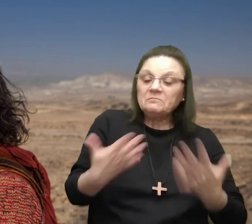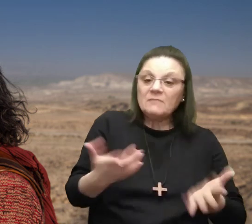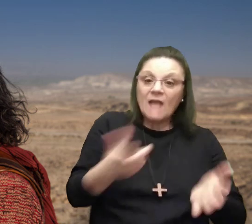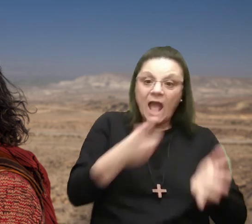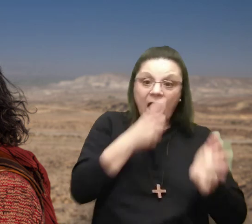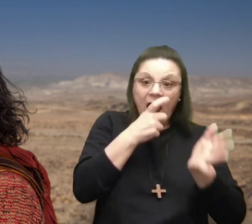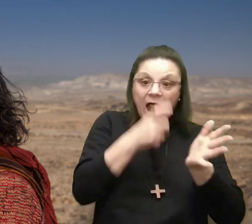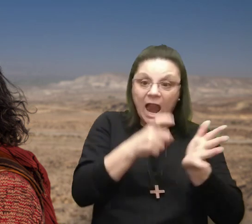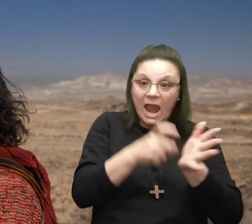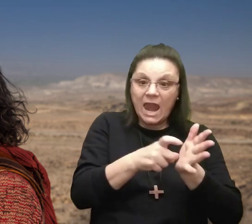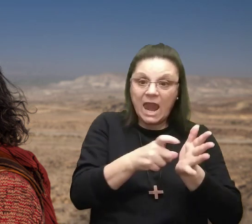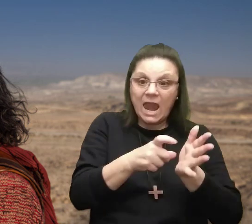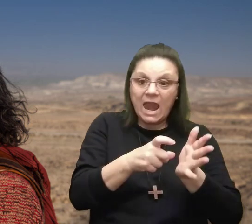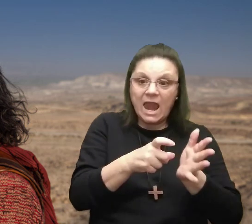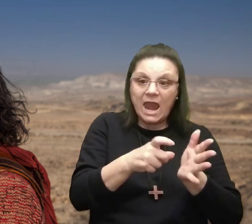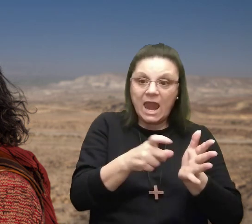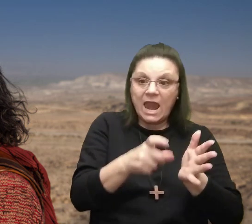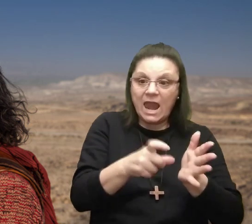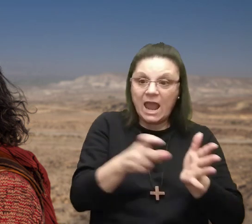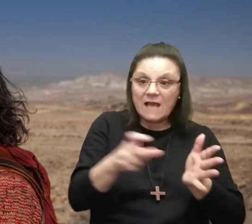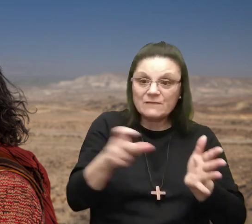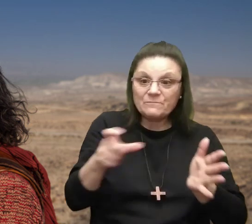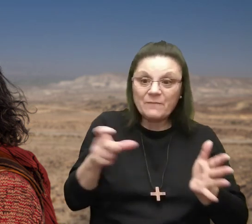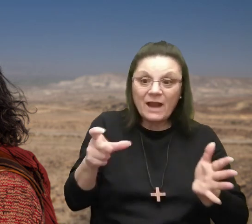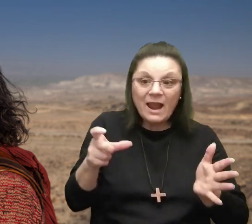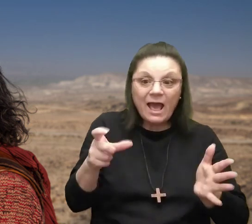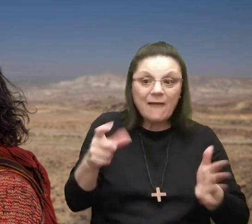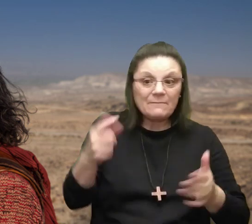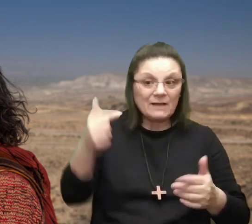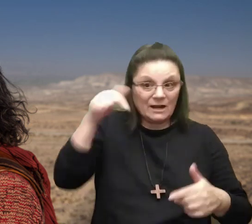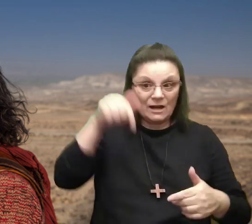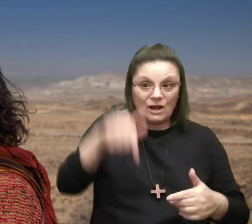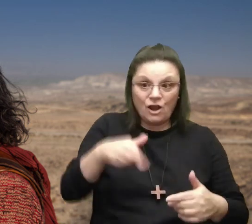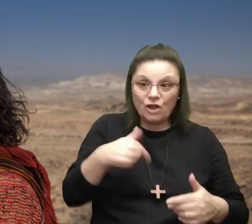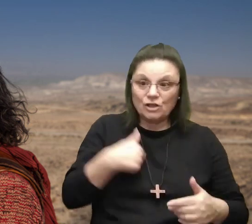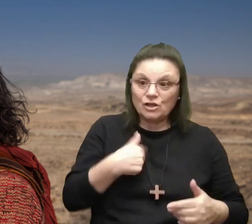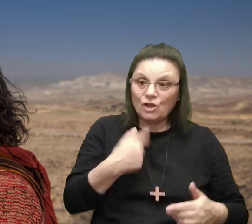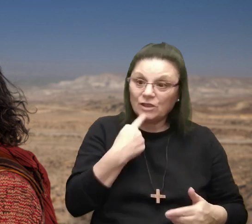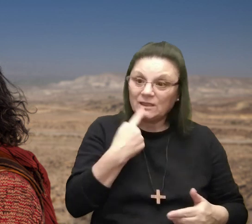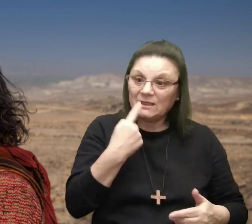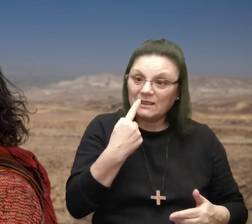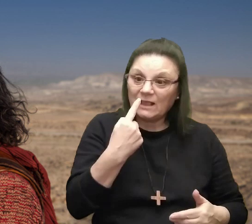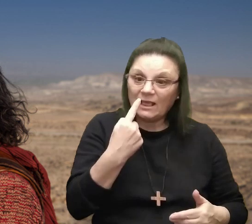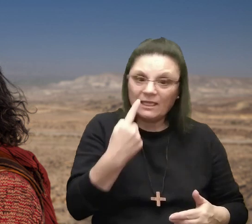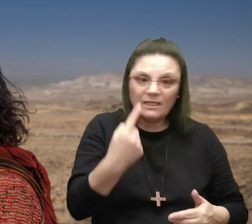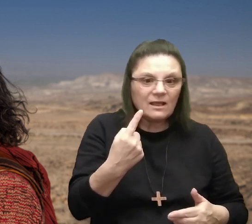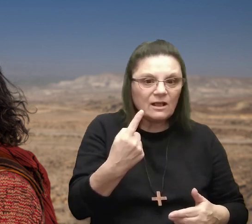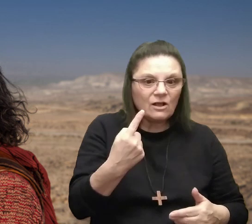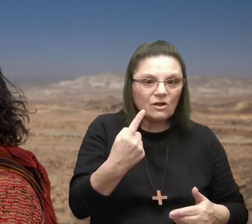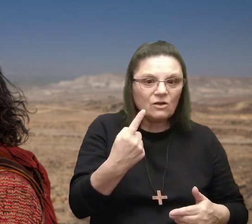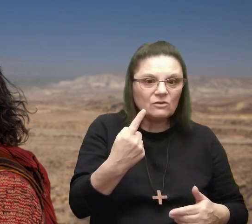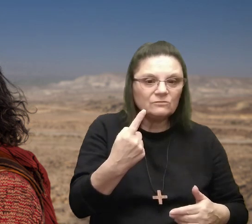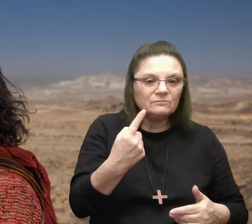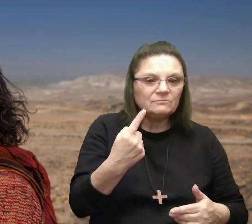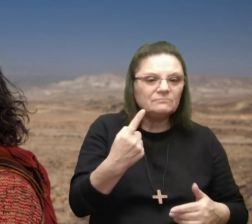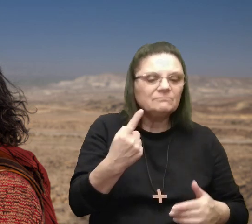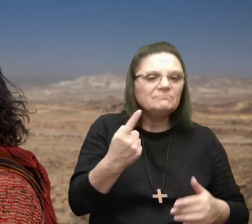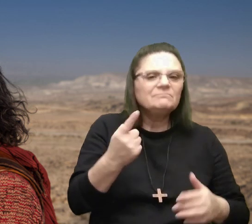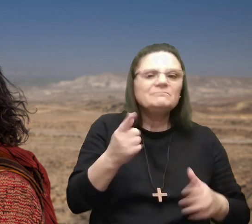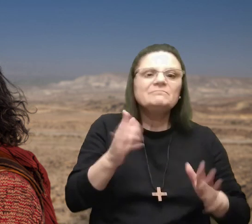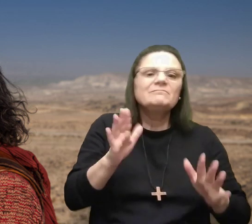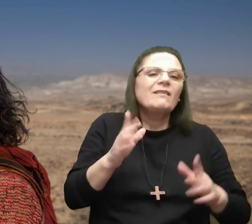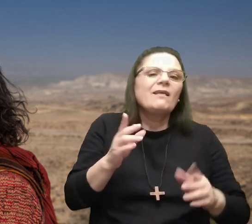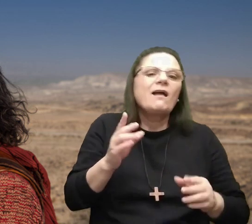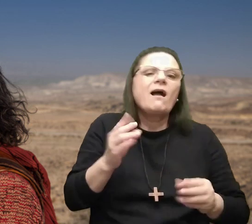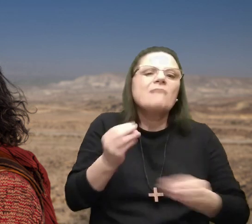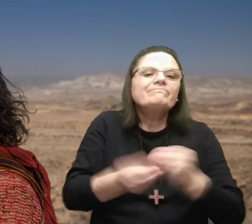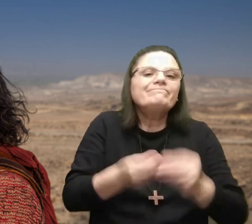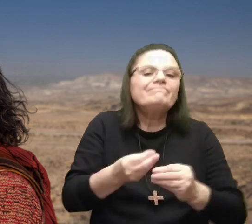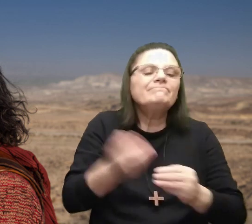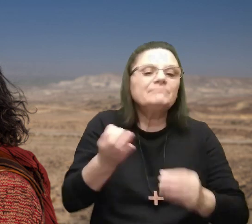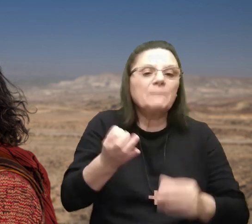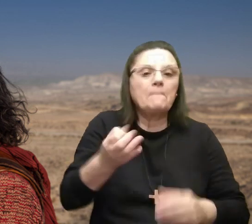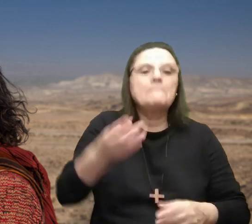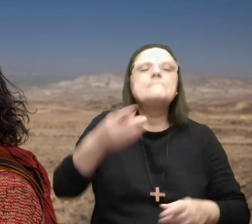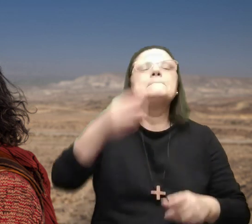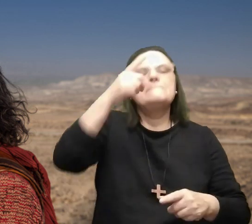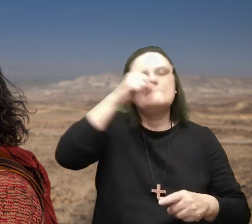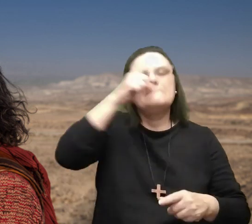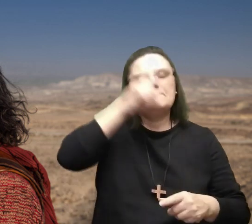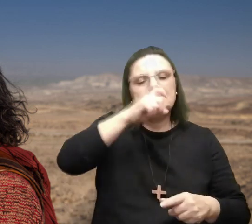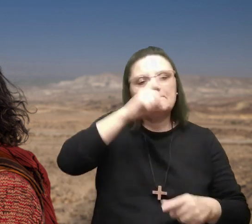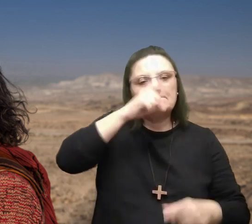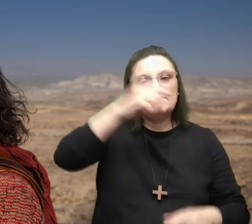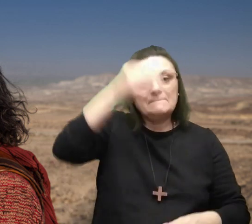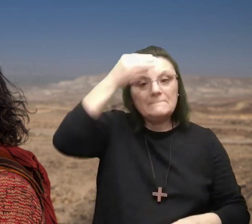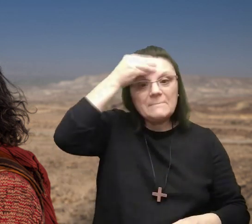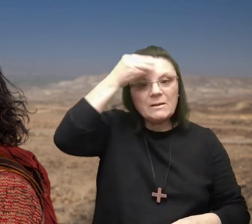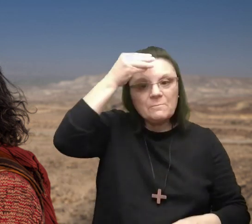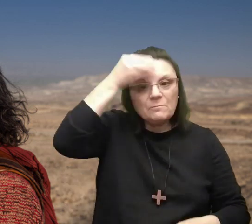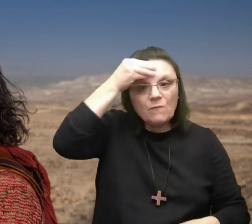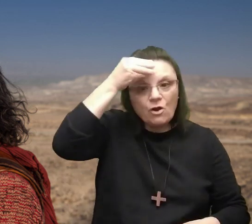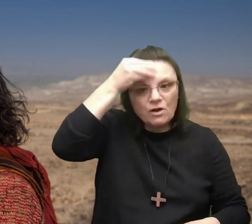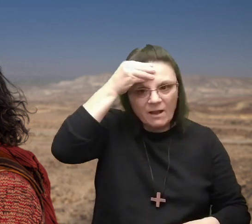con toda el alma, con todas las fuerzas. Las palabras que hoy te digo quedarán